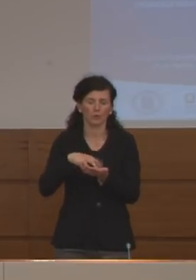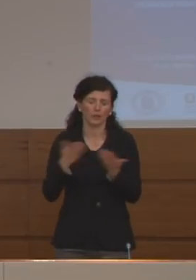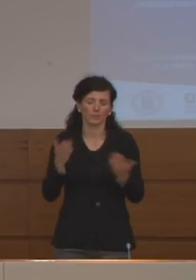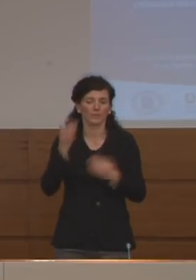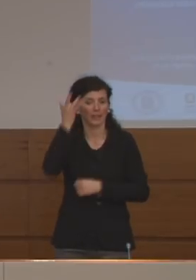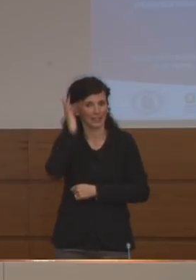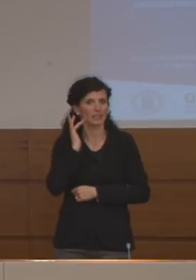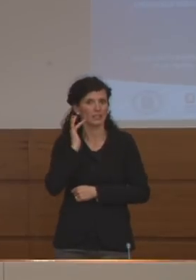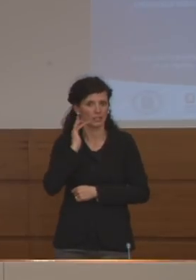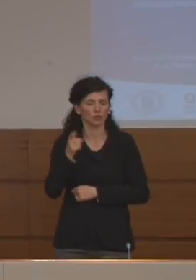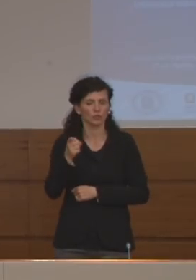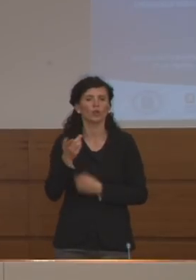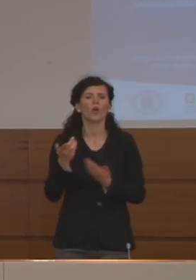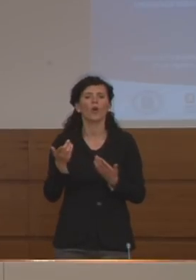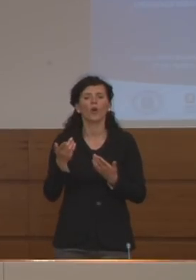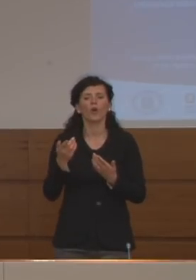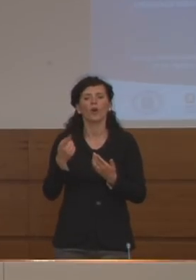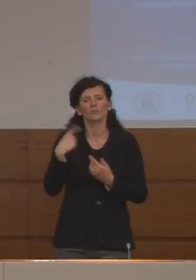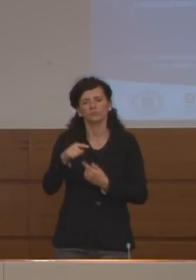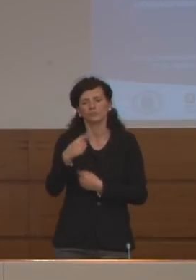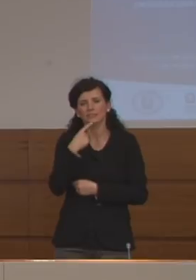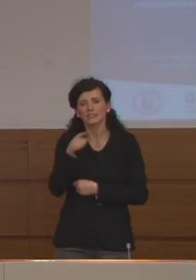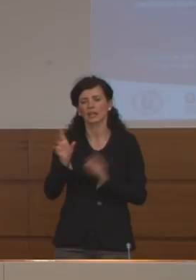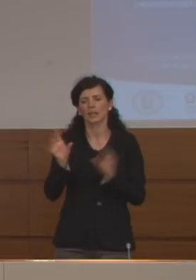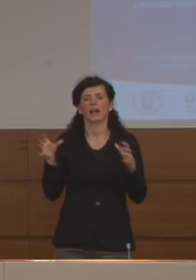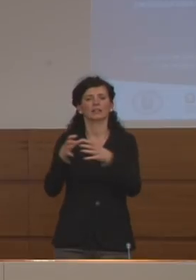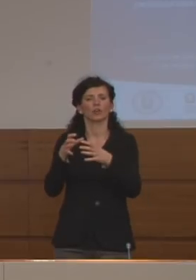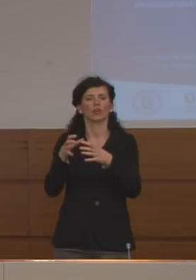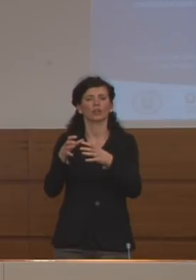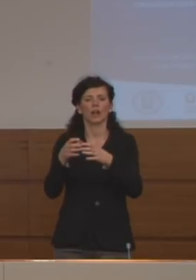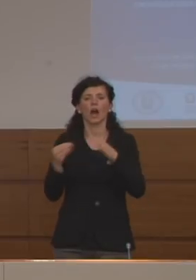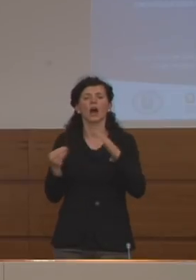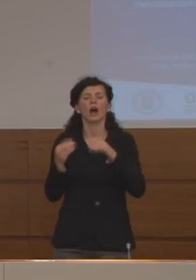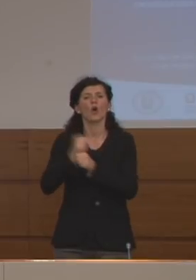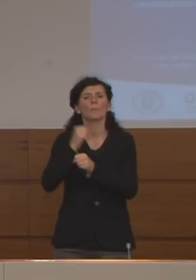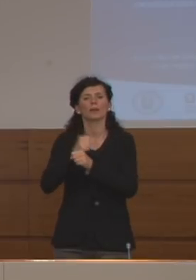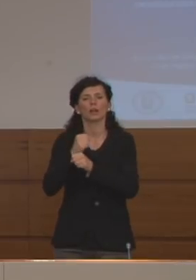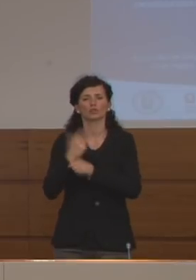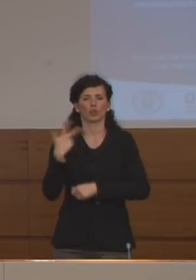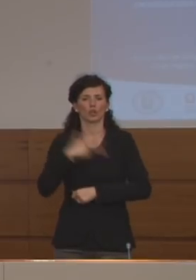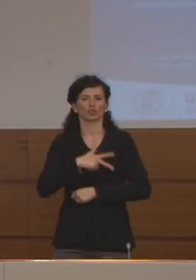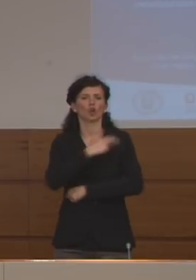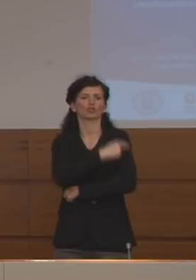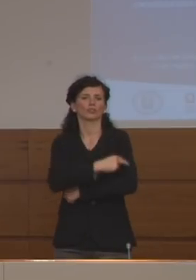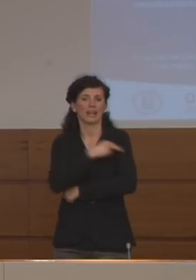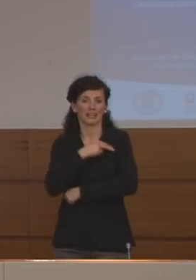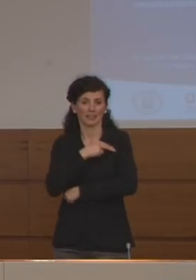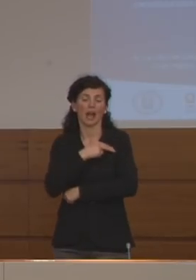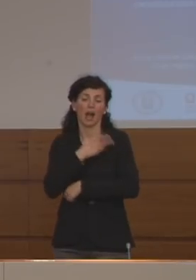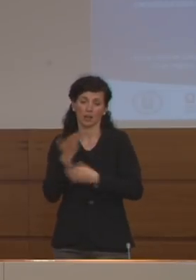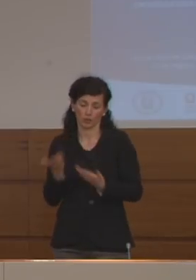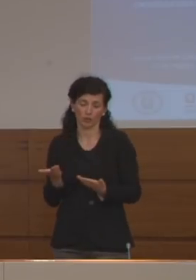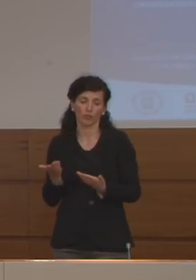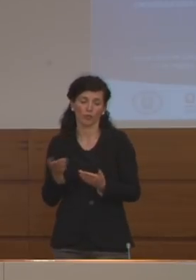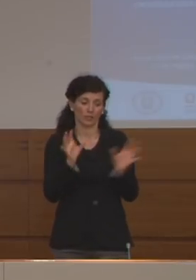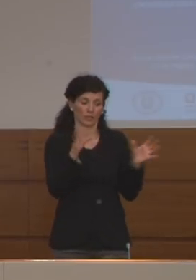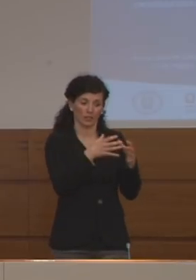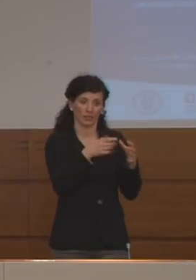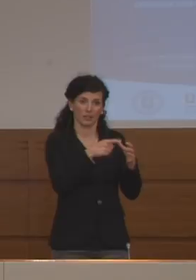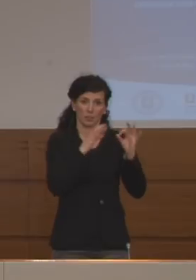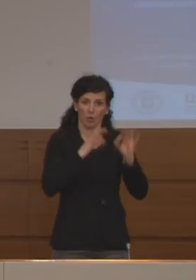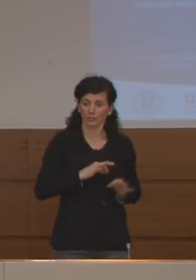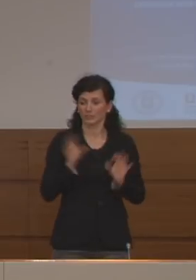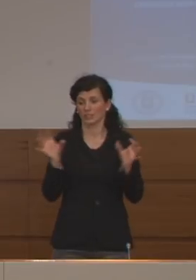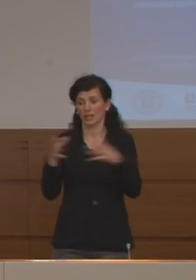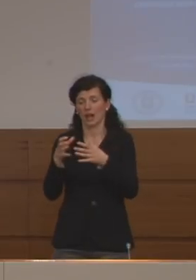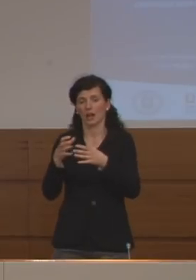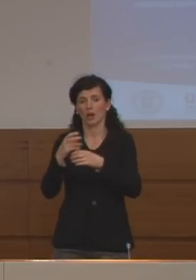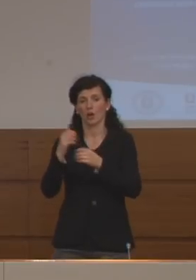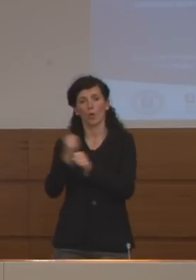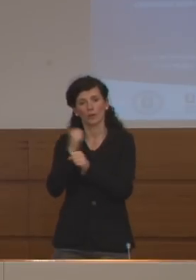operatori socio sanitari. Loro si occupano di categorie particolari